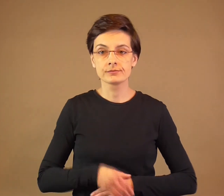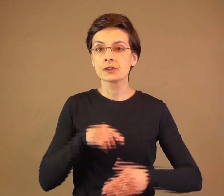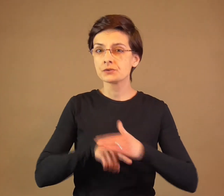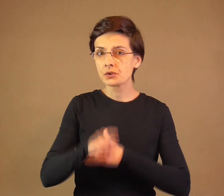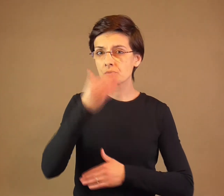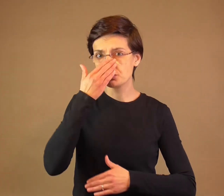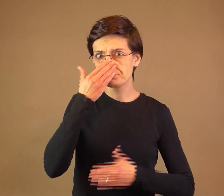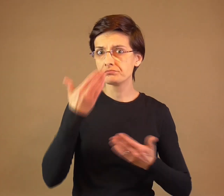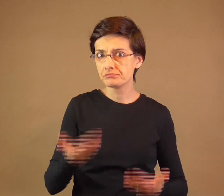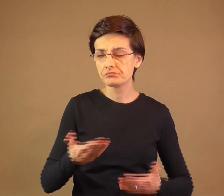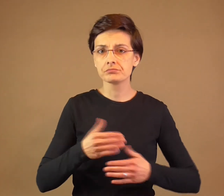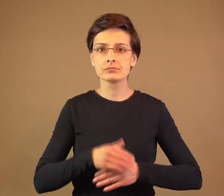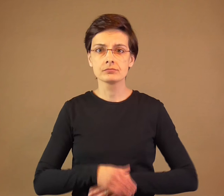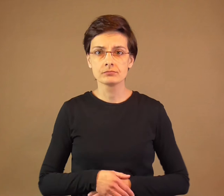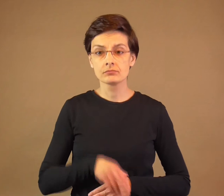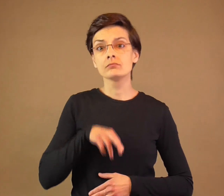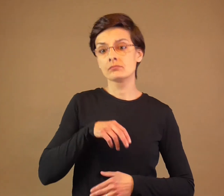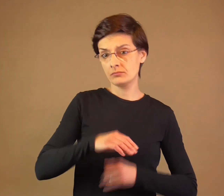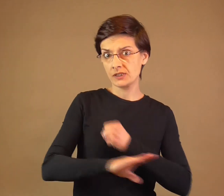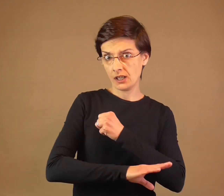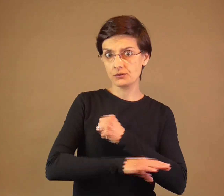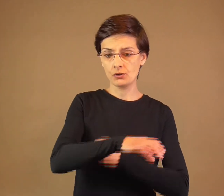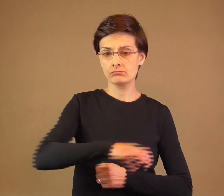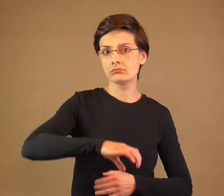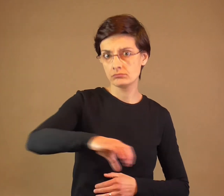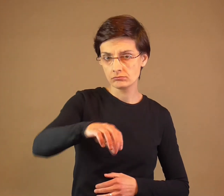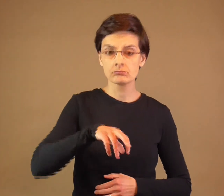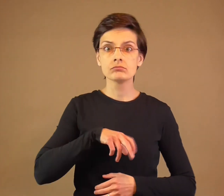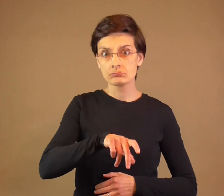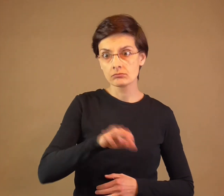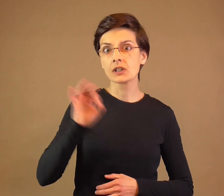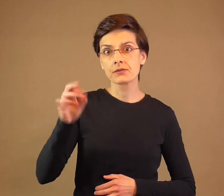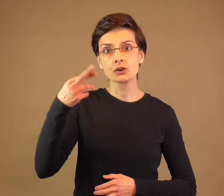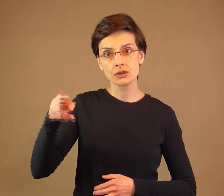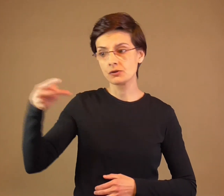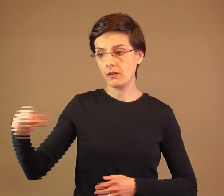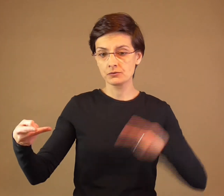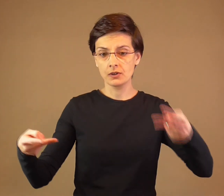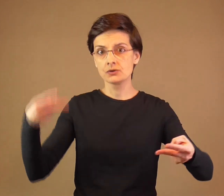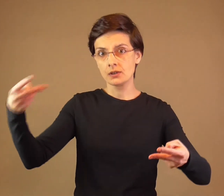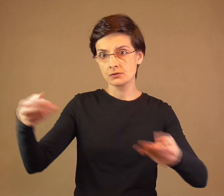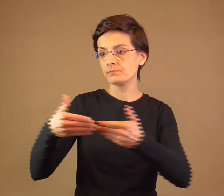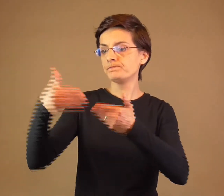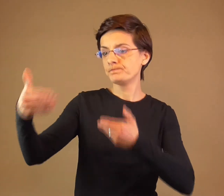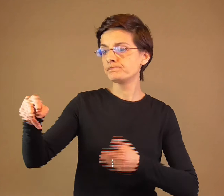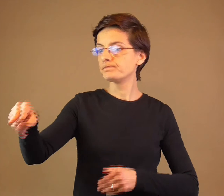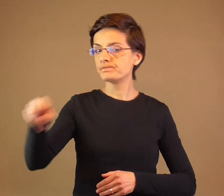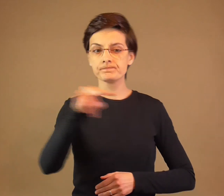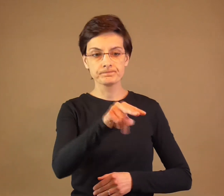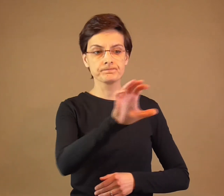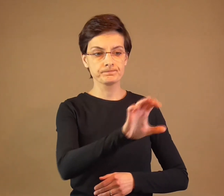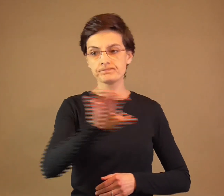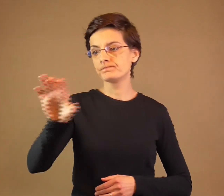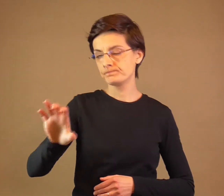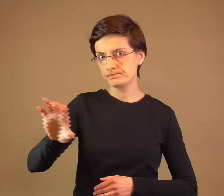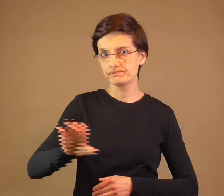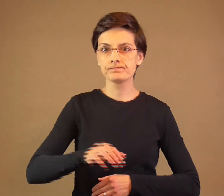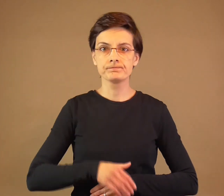Na wsytawie obiekty są ułożone wokół podestu i można je oglądać tylko z podestu, jakby z oddalenia.